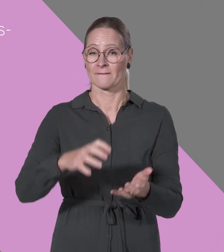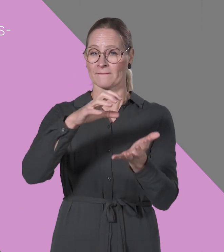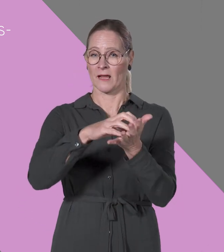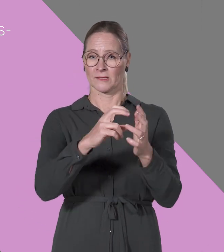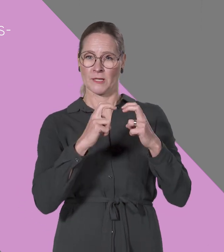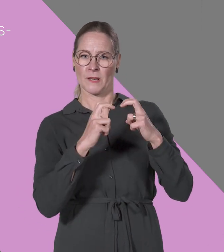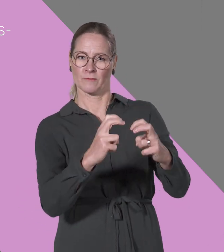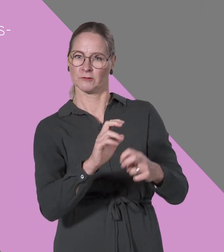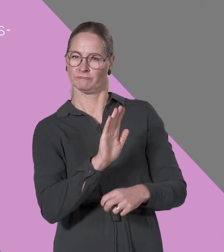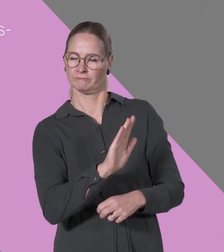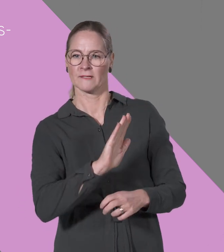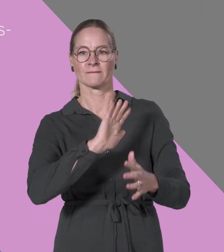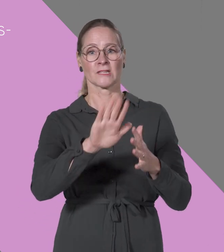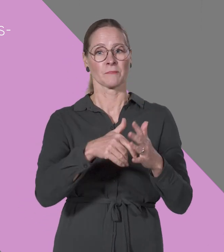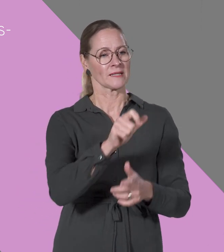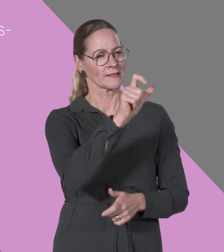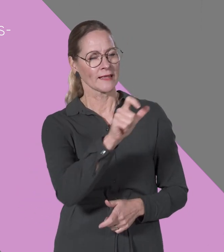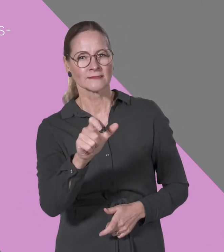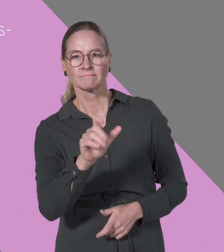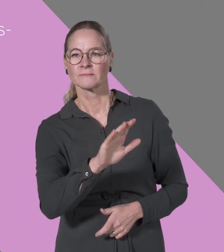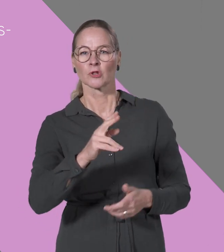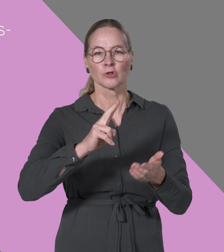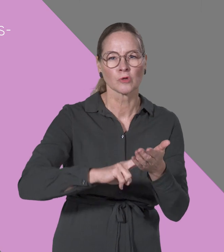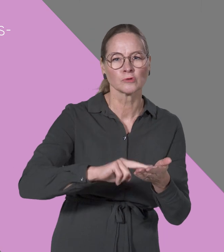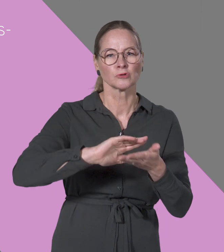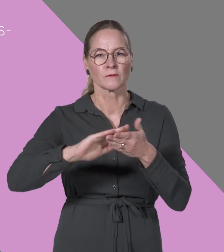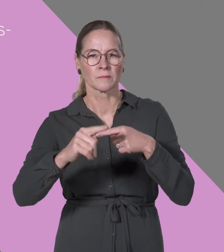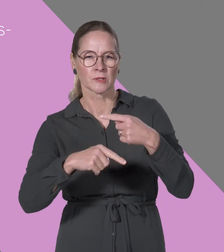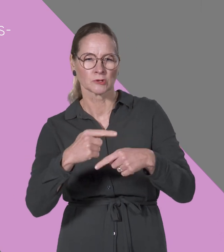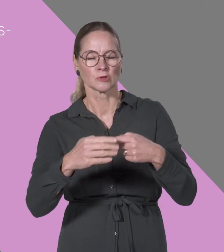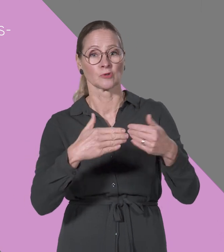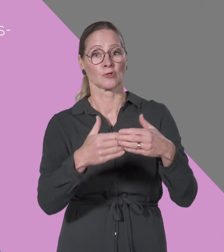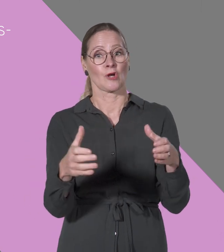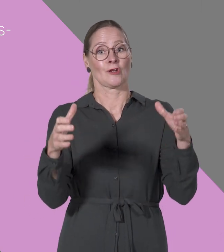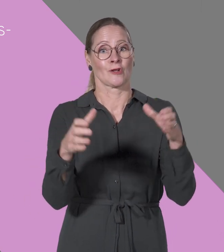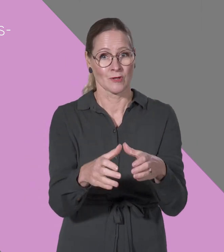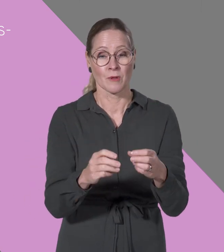Valtioneuvoston viittomakielisten totuus- ja sovintotyöryhmän -